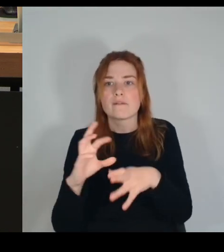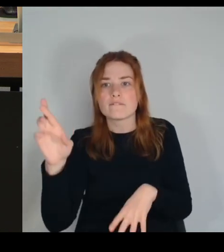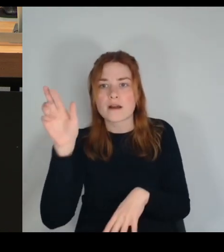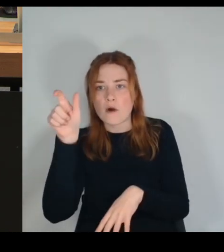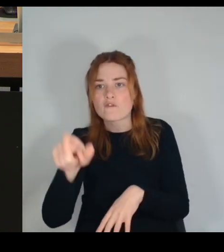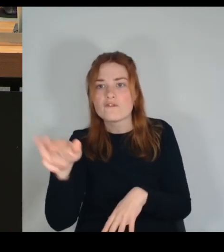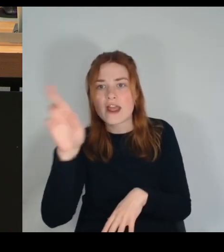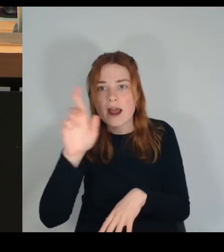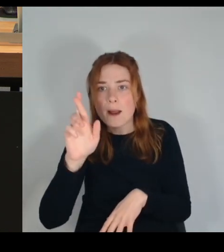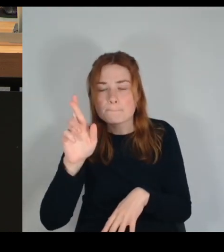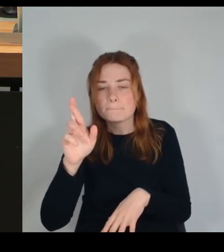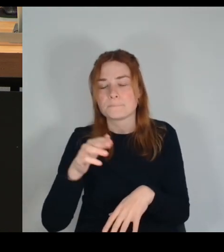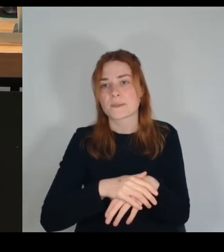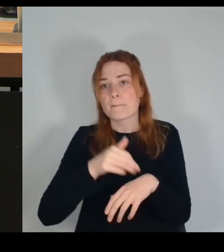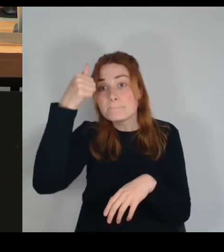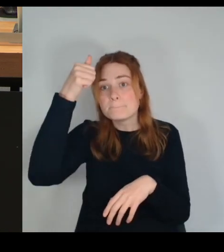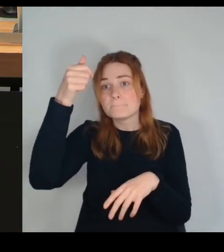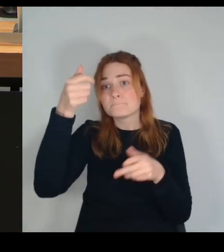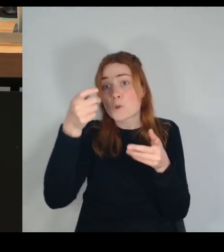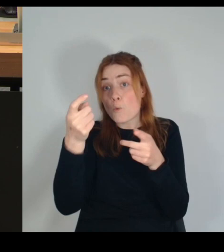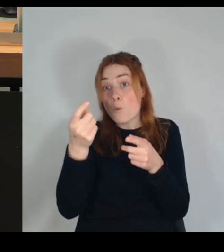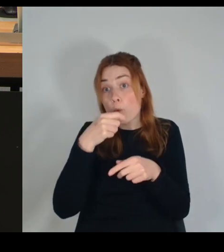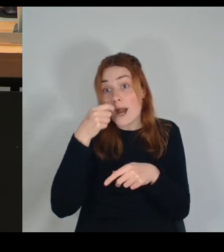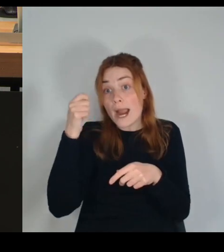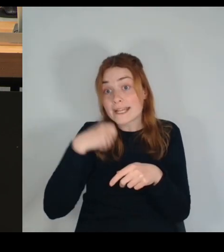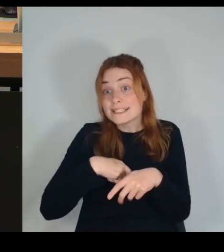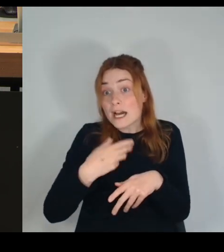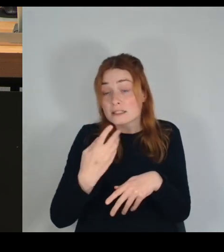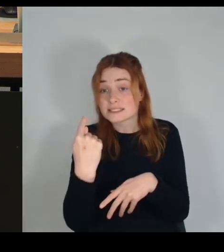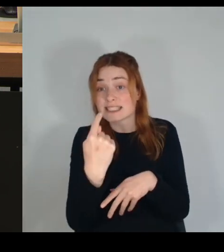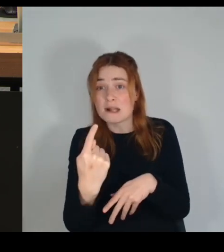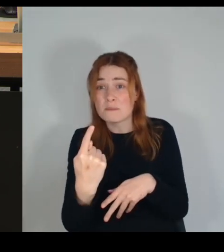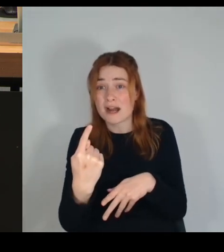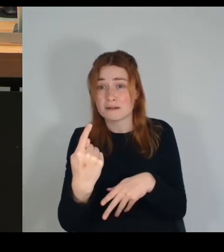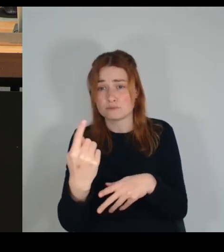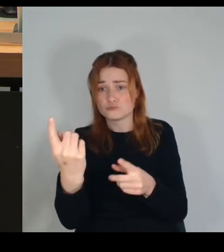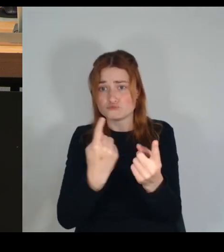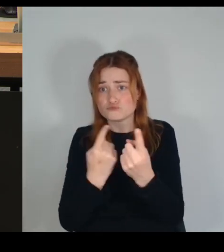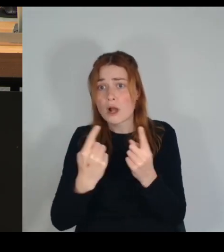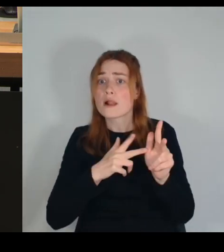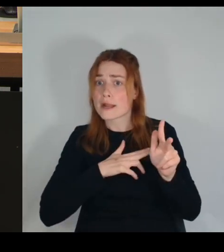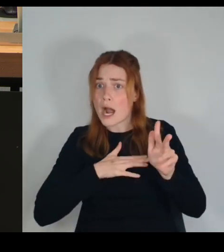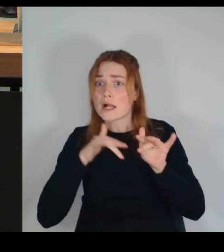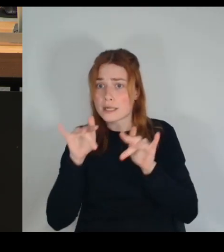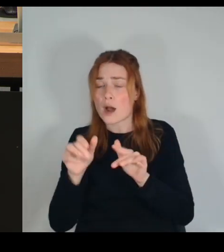die illegal in dieses Land einreisen, ihre Pässe wegwerfen und etwas zu verbergen haben. Die sind hier gemeint